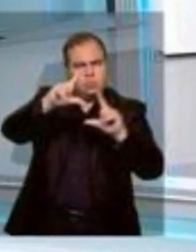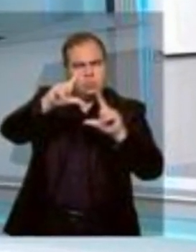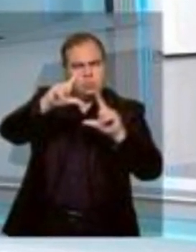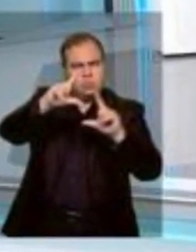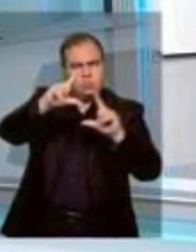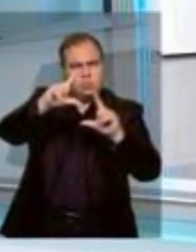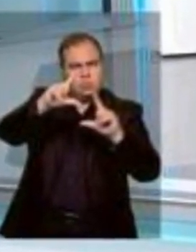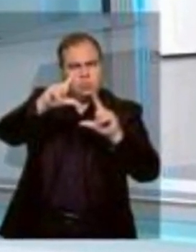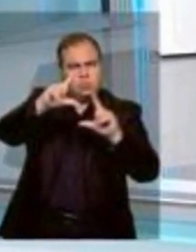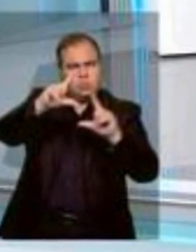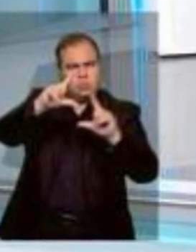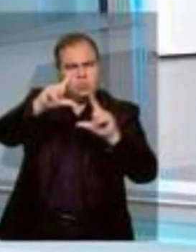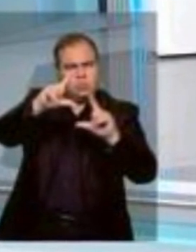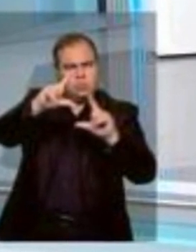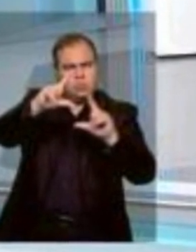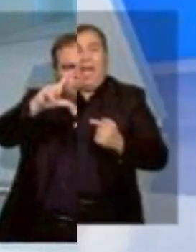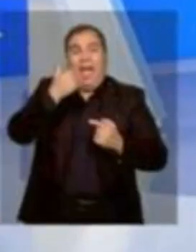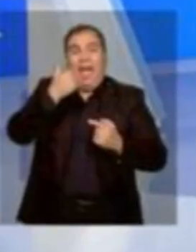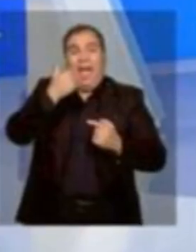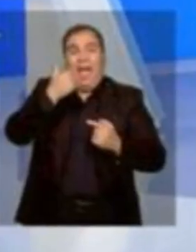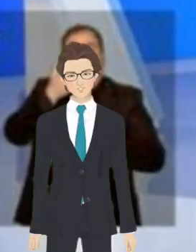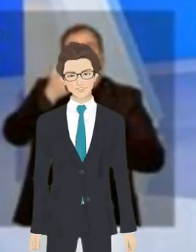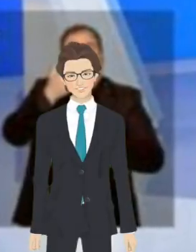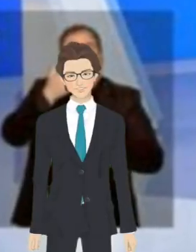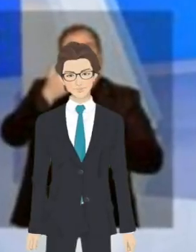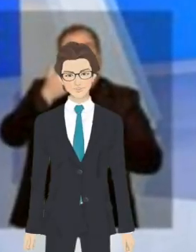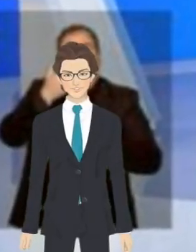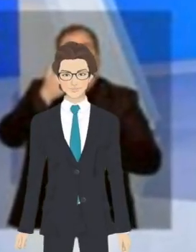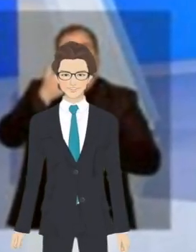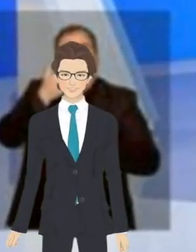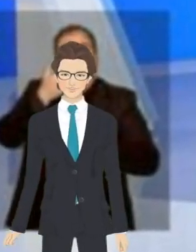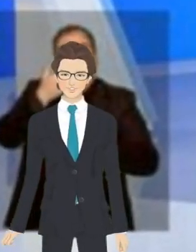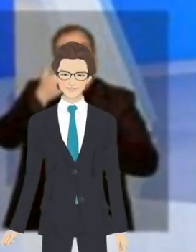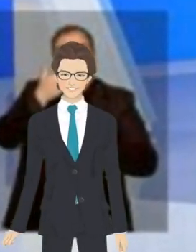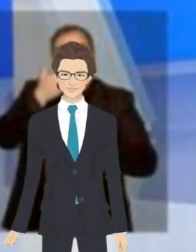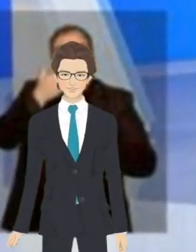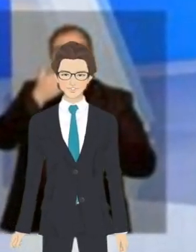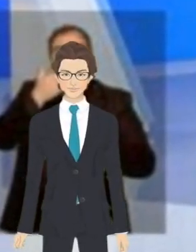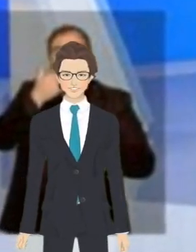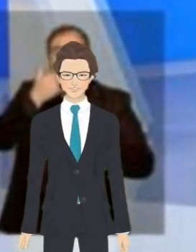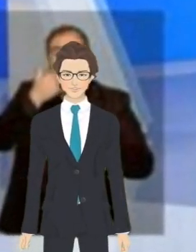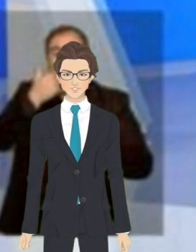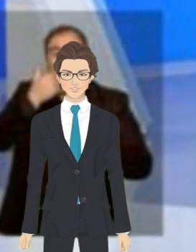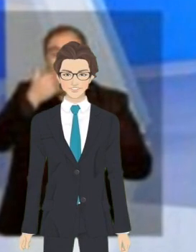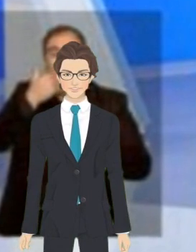Brasil, Emergencial e oferta de crédito Tarcísio de Freitas (Republicanos) responde